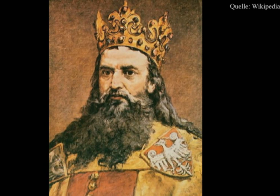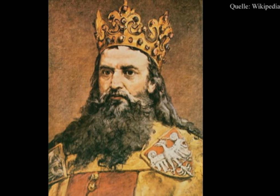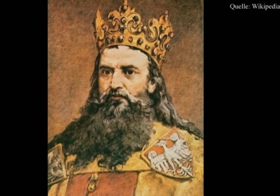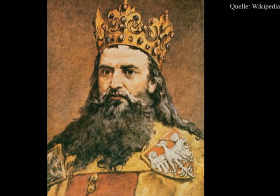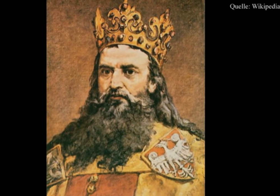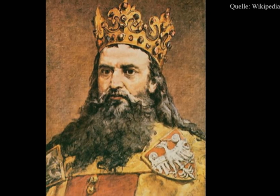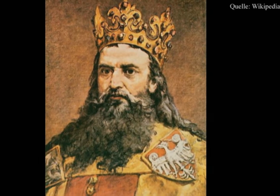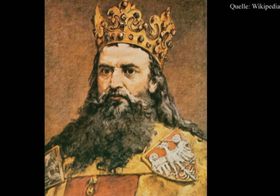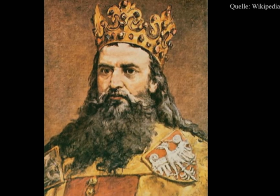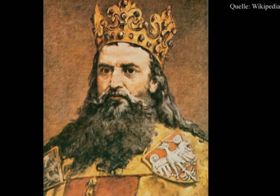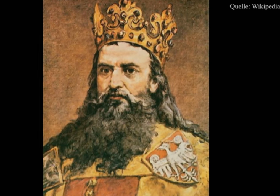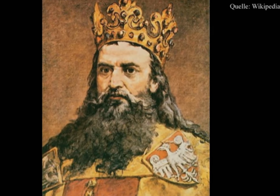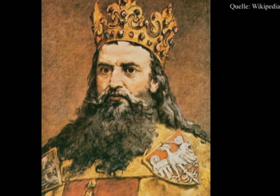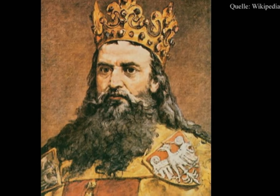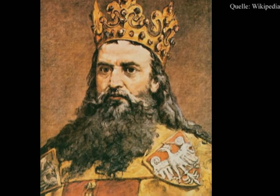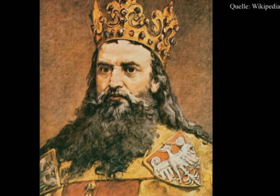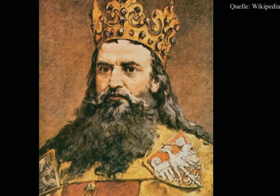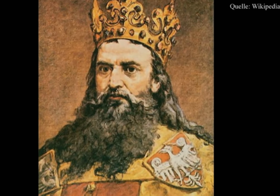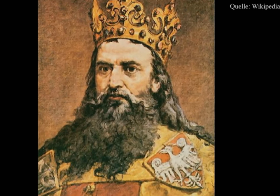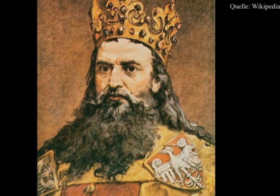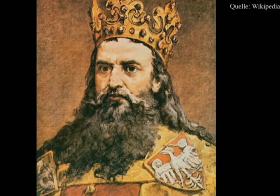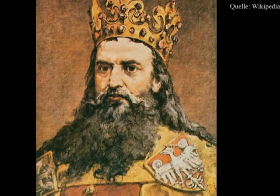Kazimierz III Wielki (regierte 1333 - 1370)